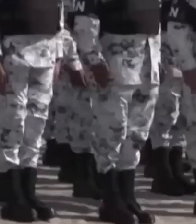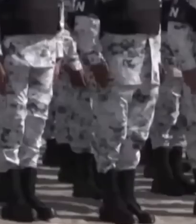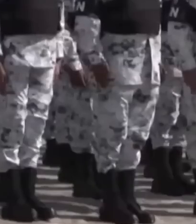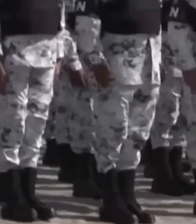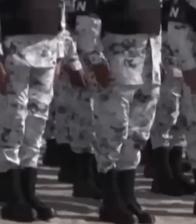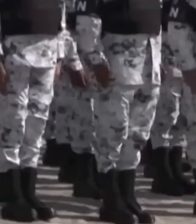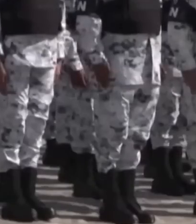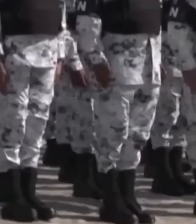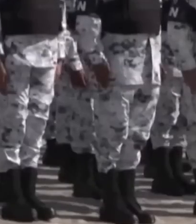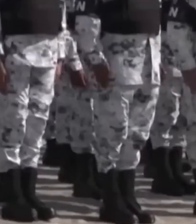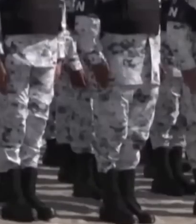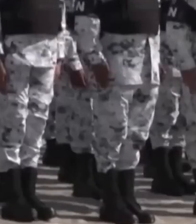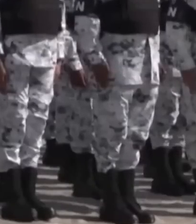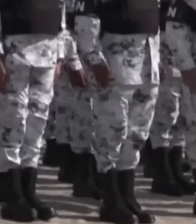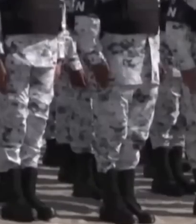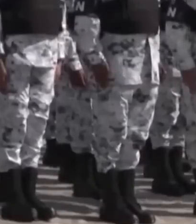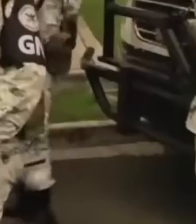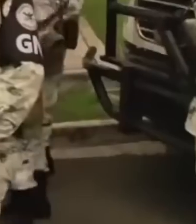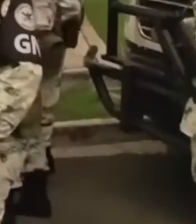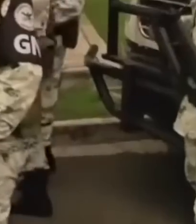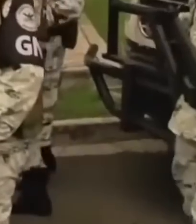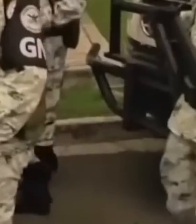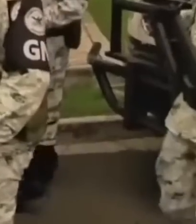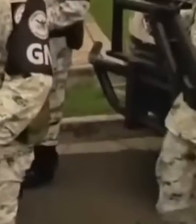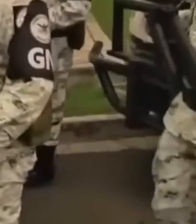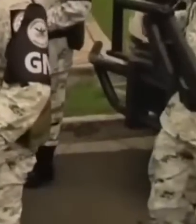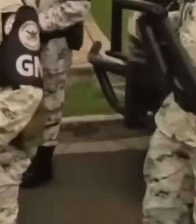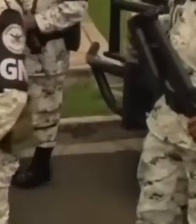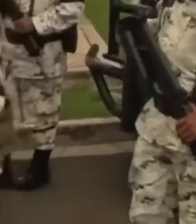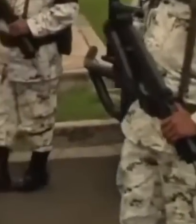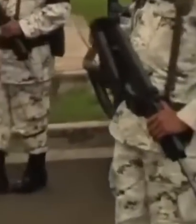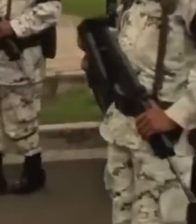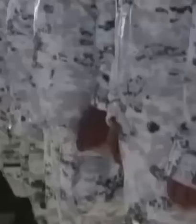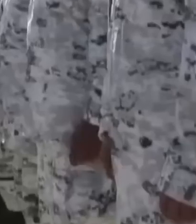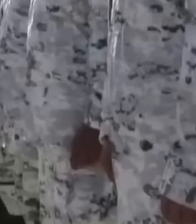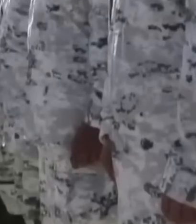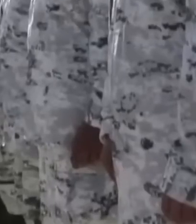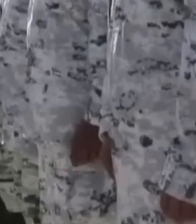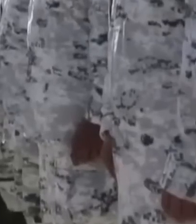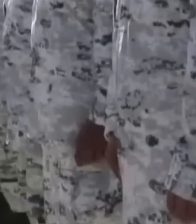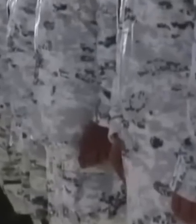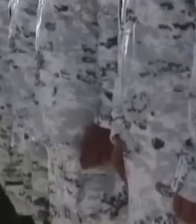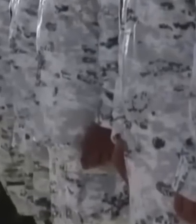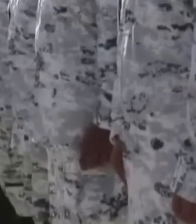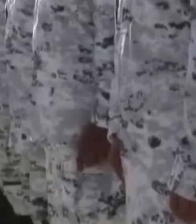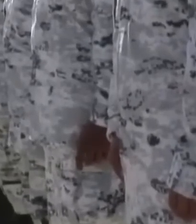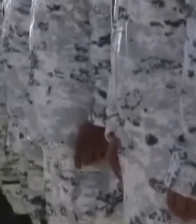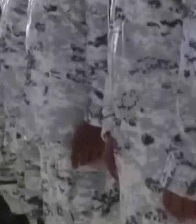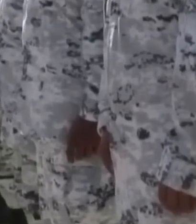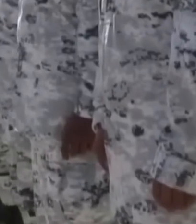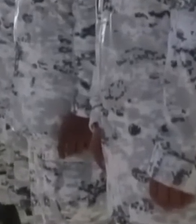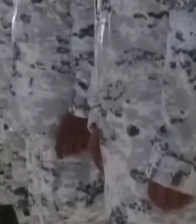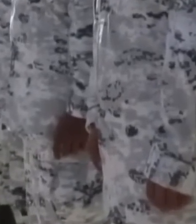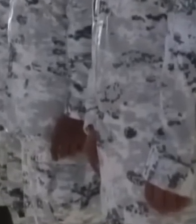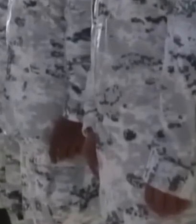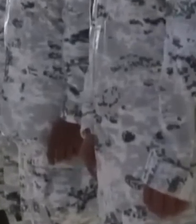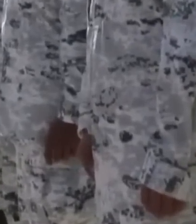fentanilo y el cruce de migrantes sin papeles el detente durará mientras continúan las discusiones